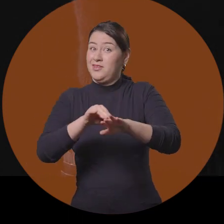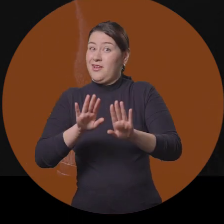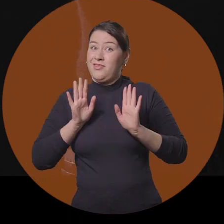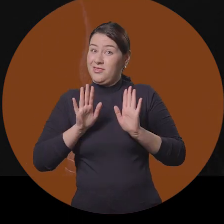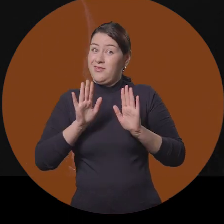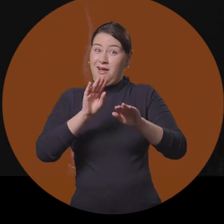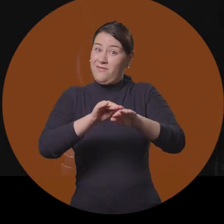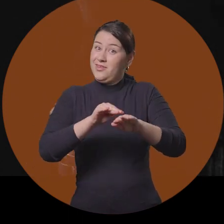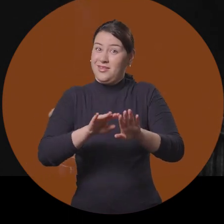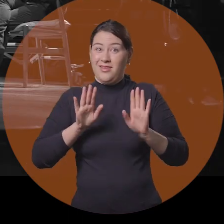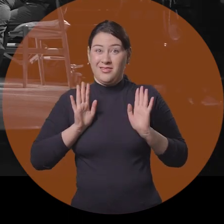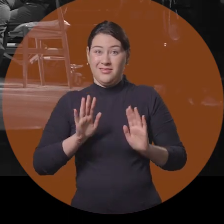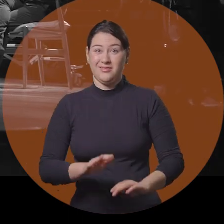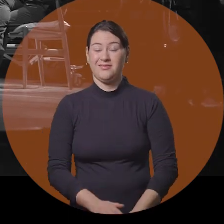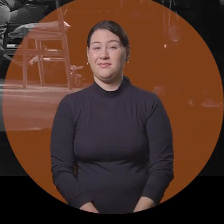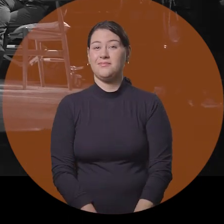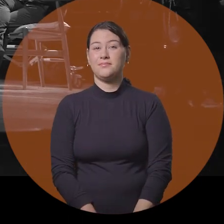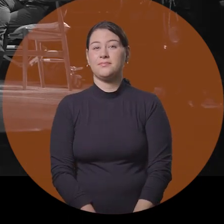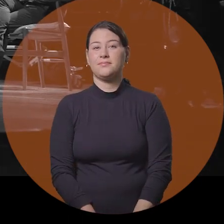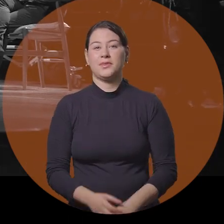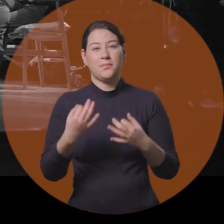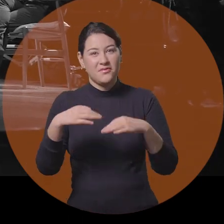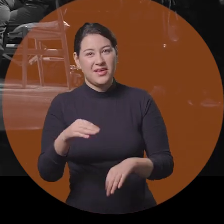Te lo avisé antes. Muy bien, gracias. Por favor.